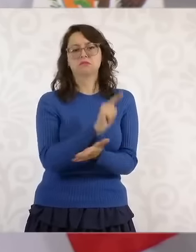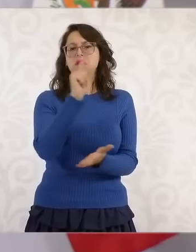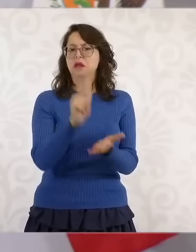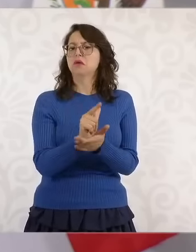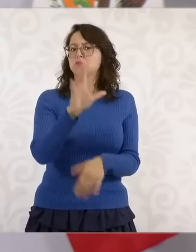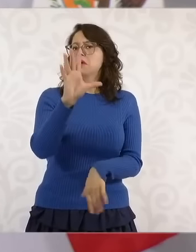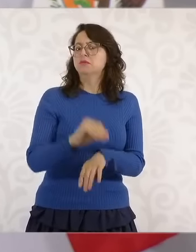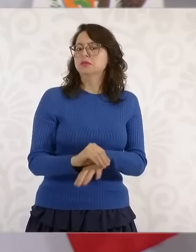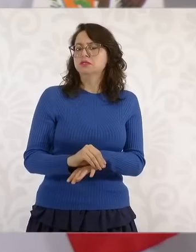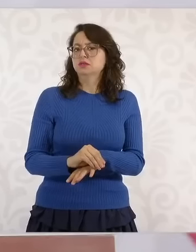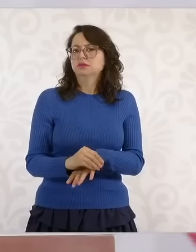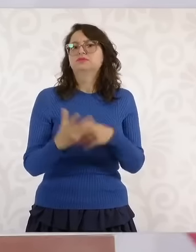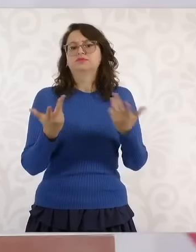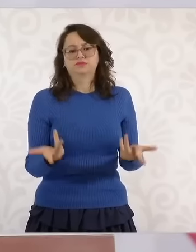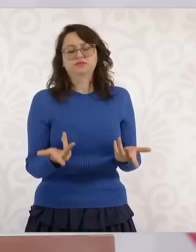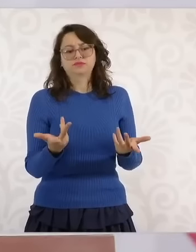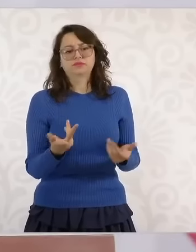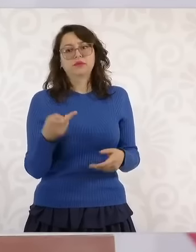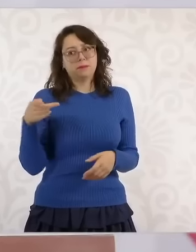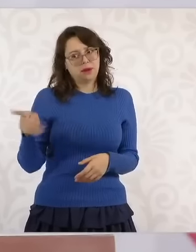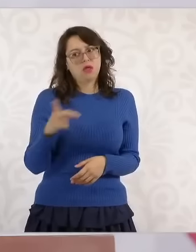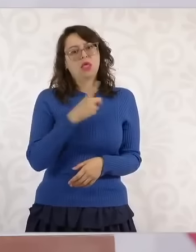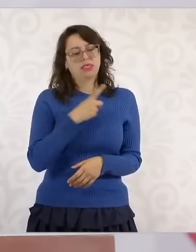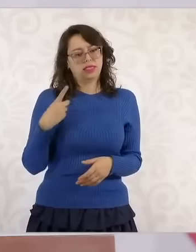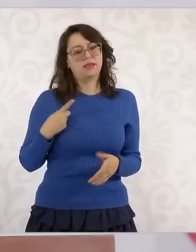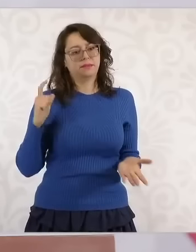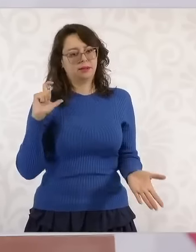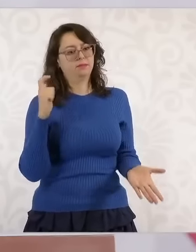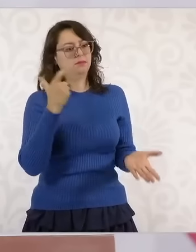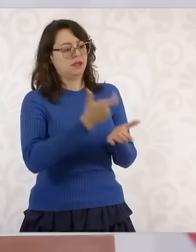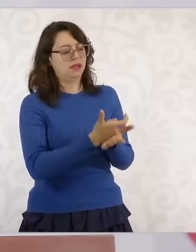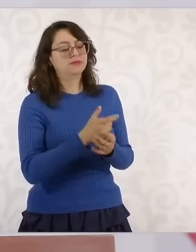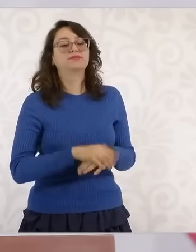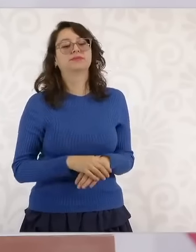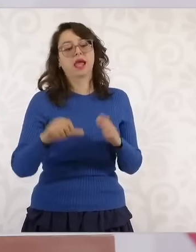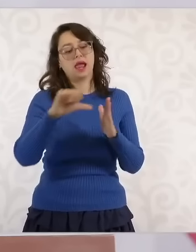es importante mencionar que de conformidad con el artículo 31, fracción cuarta de nuestra